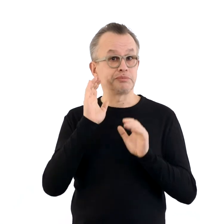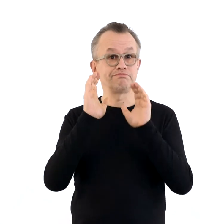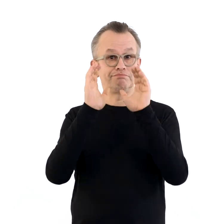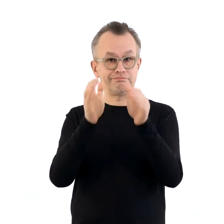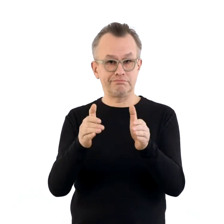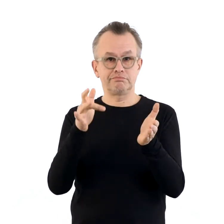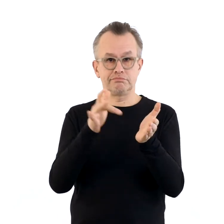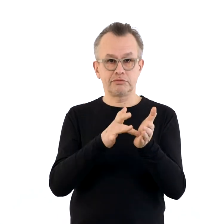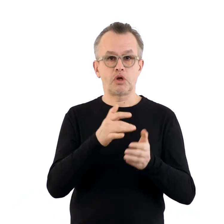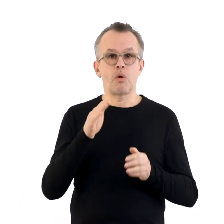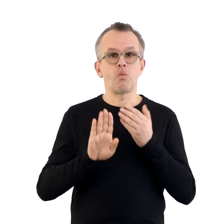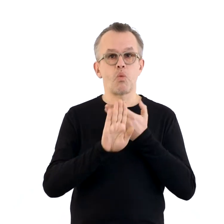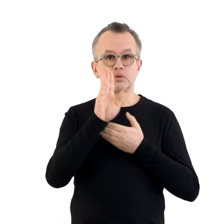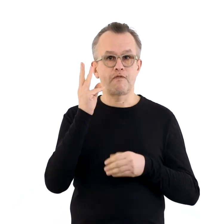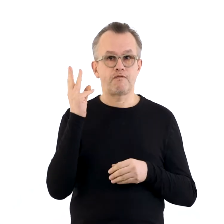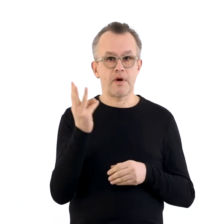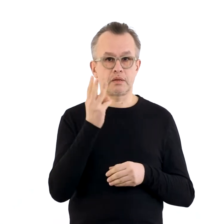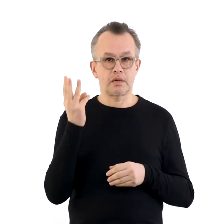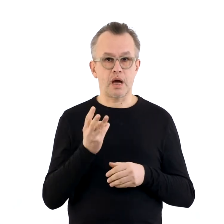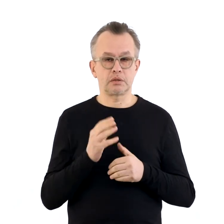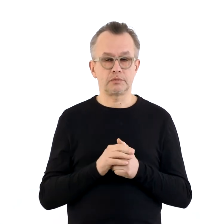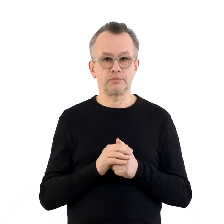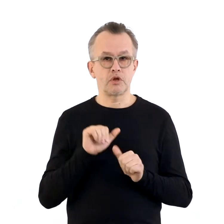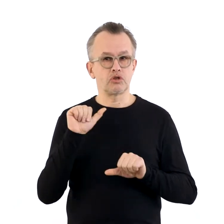Obecnie rzeźba znajduje się w Muzeach Watykańskich.